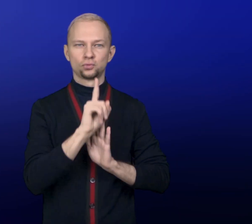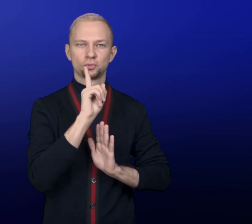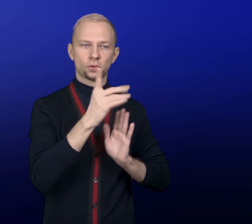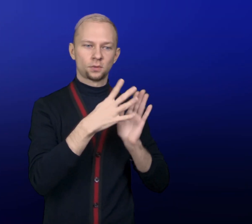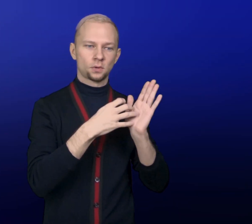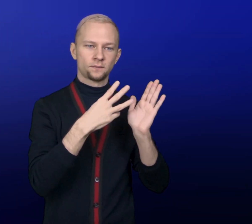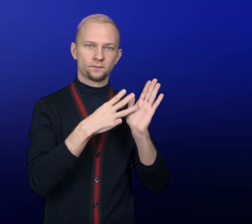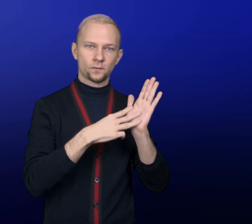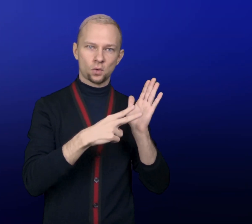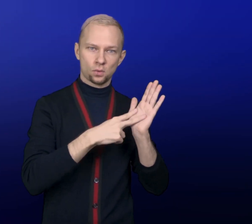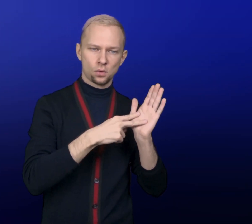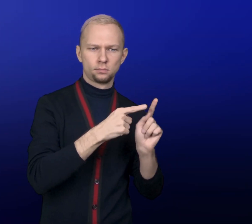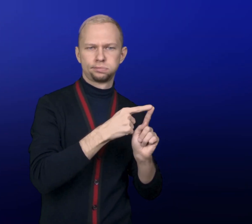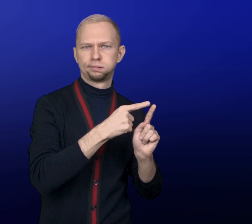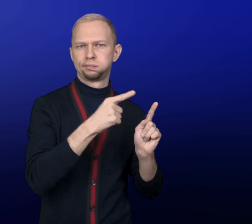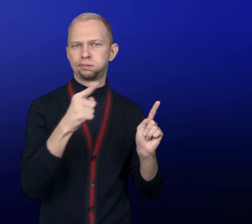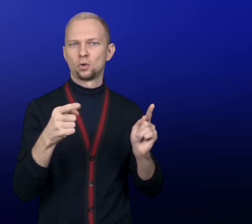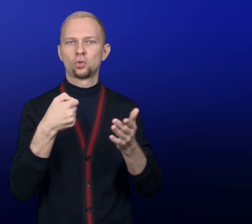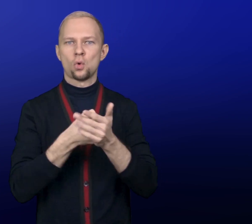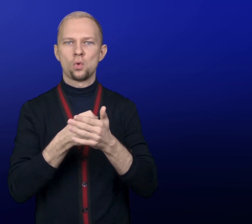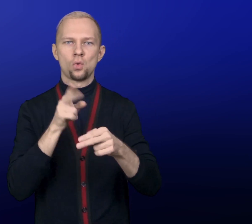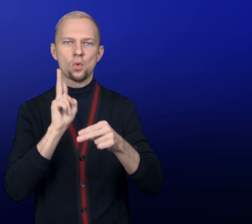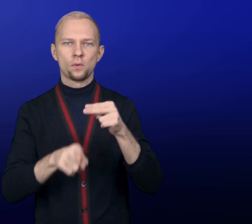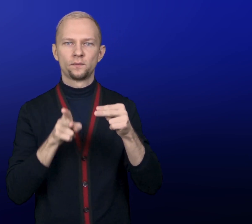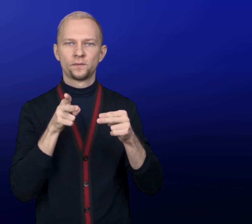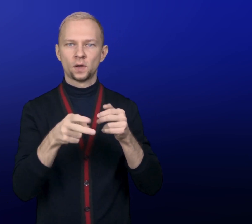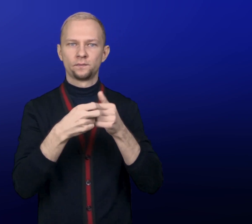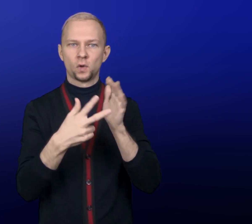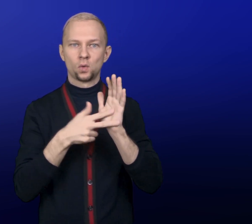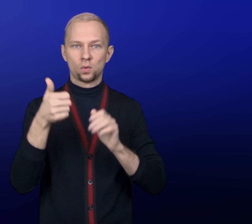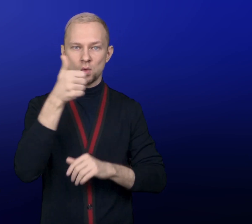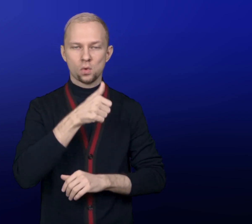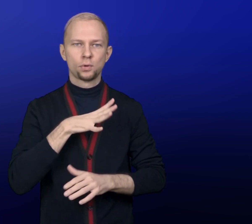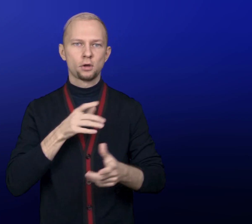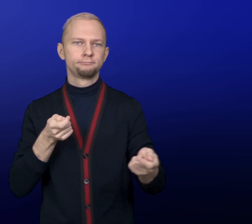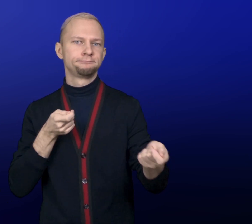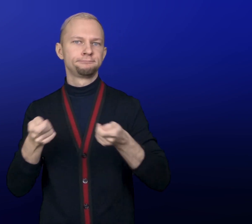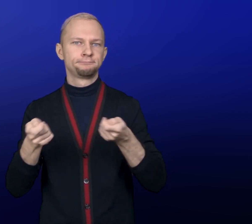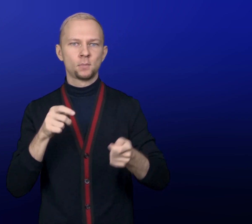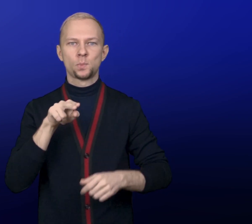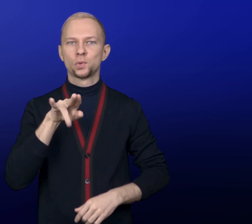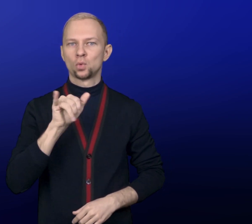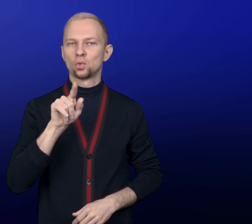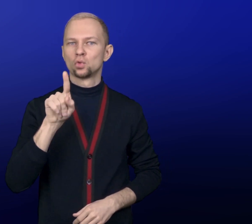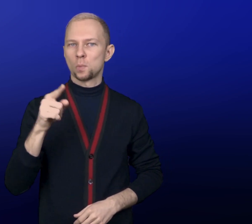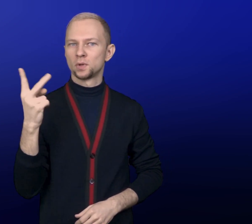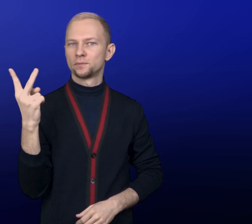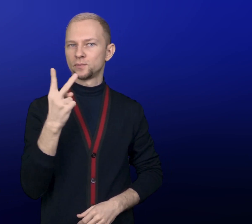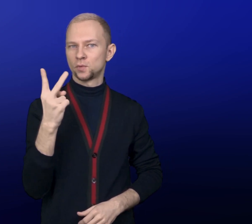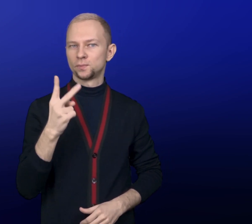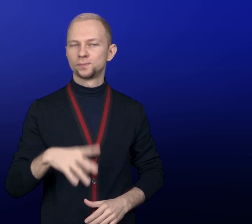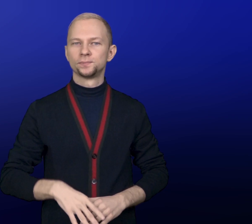с 1987-го до конца 2018 года возглавлял ПТУ № 2.